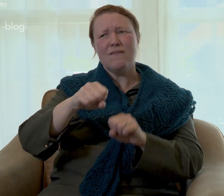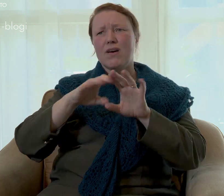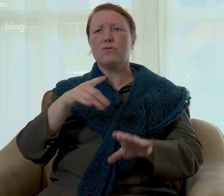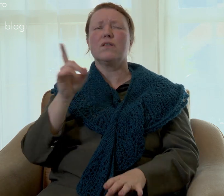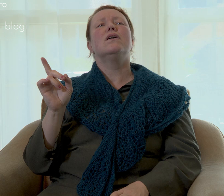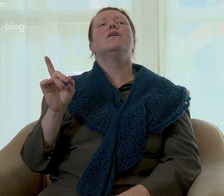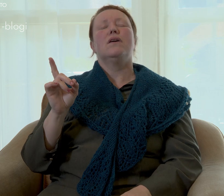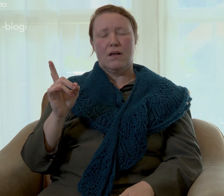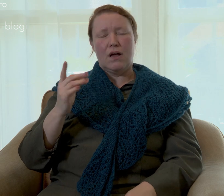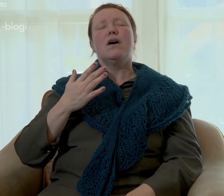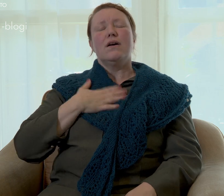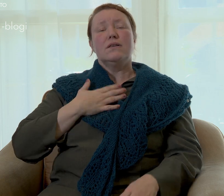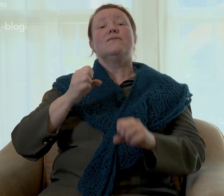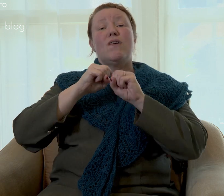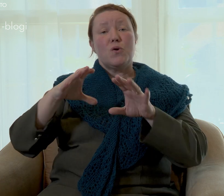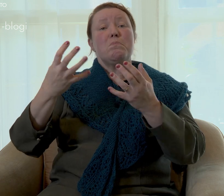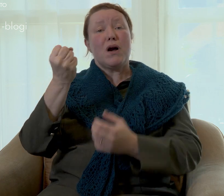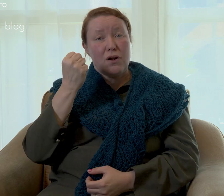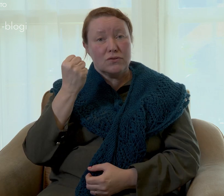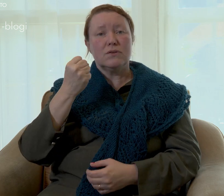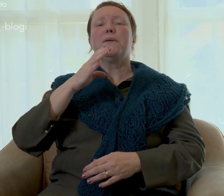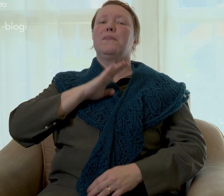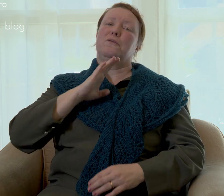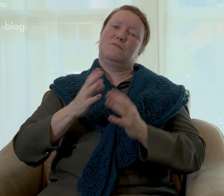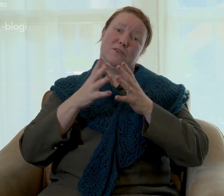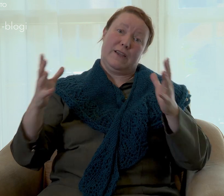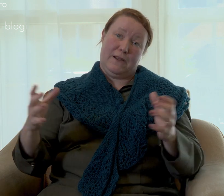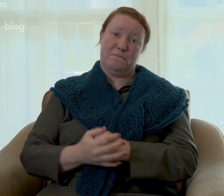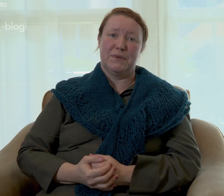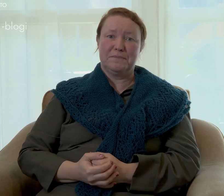Ihminen on tyytyväisempi, kun saa vaikuttaa työnsä tekemiseen - edes pienillä valinnoilla.